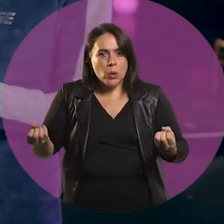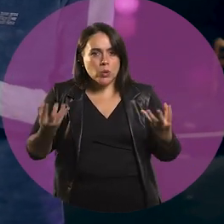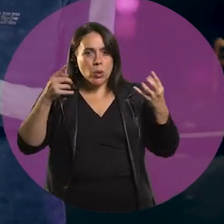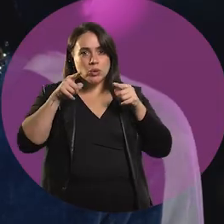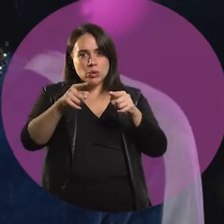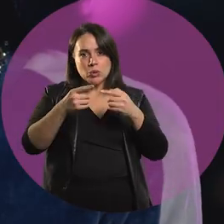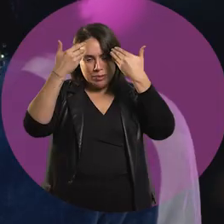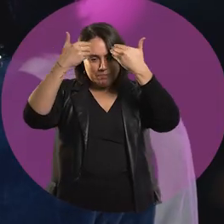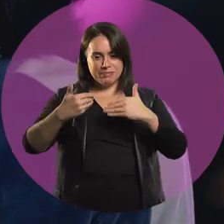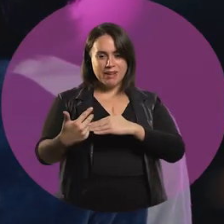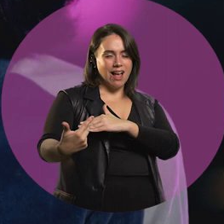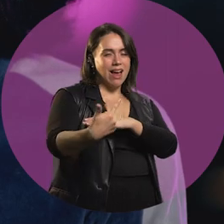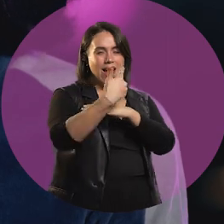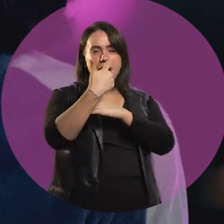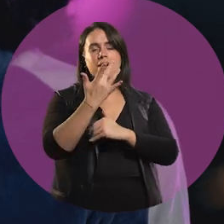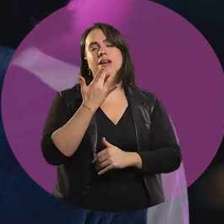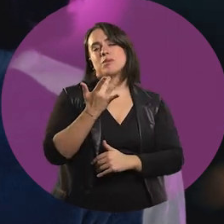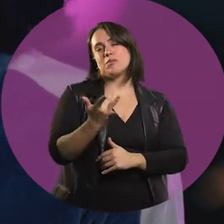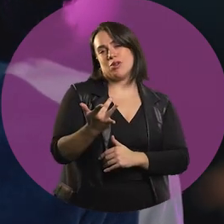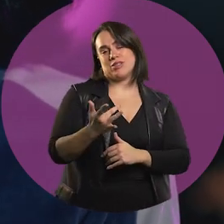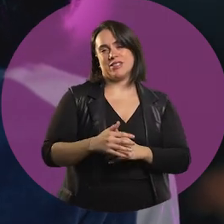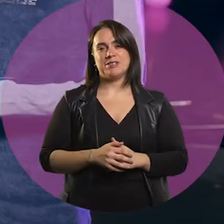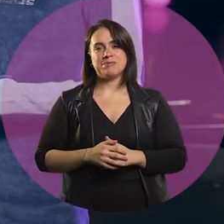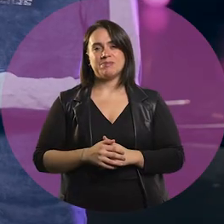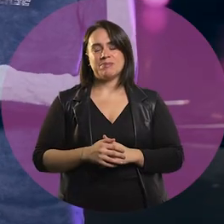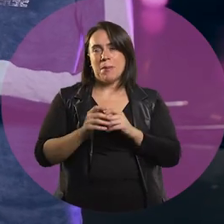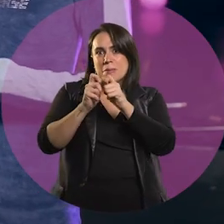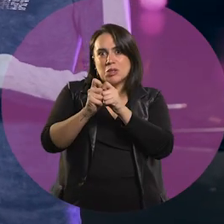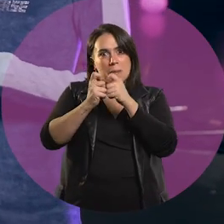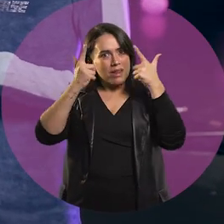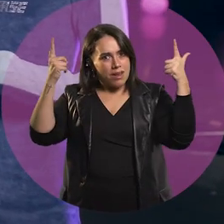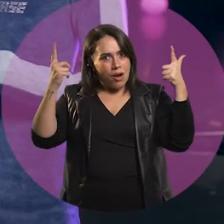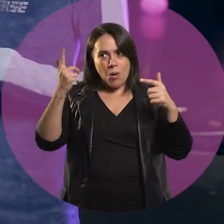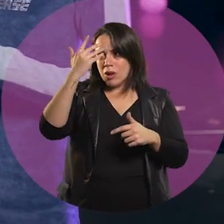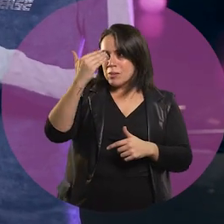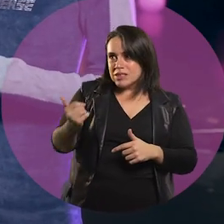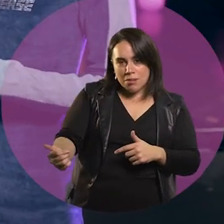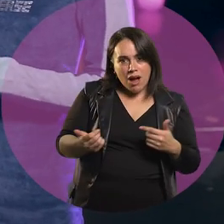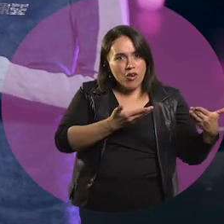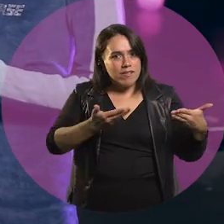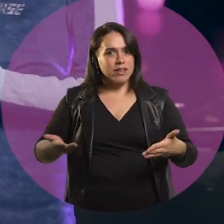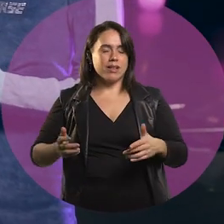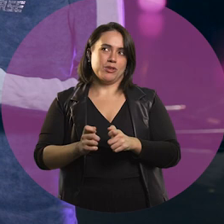Te vas a ver, pero la cámara te va a adorar. Fue muy sorprendente la invitación, no la esperaba,